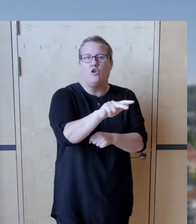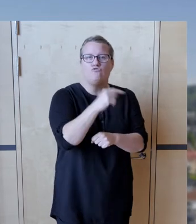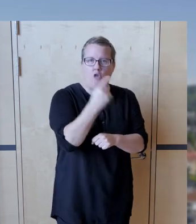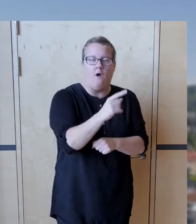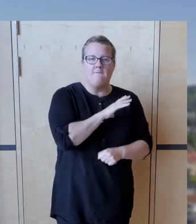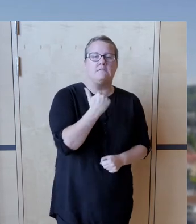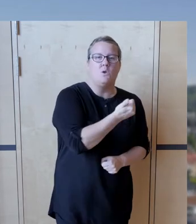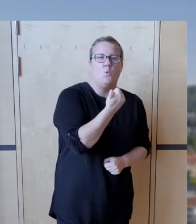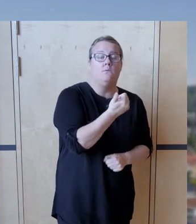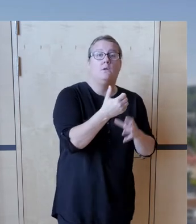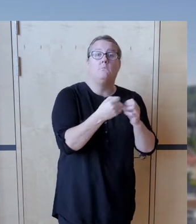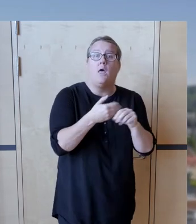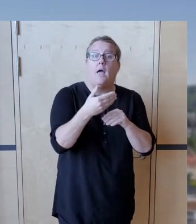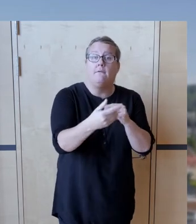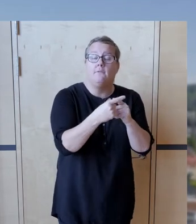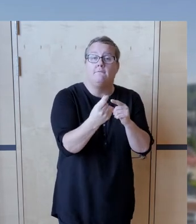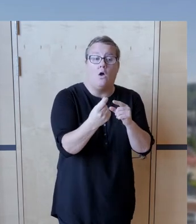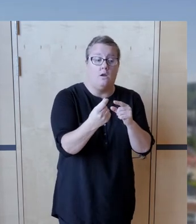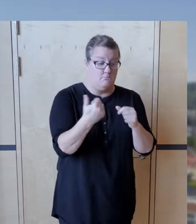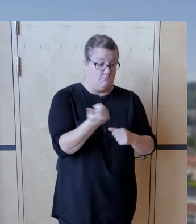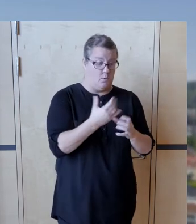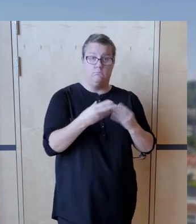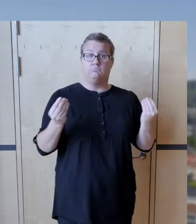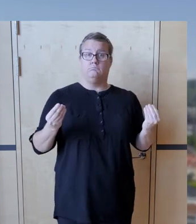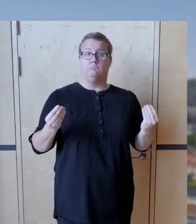Det är klart att många blev besvikna när de föll sig så